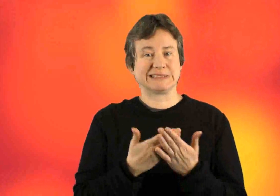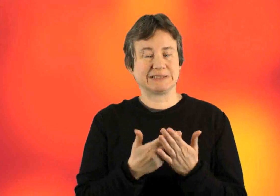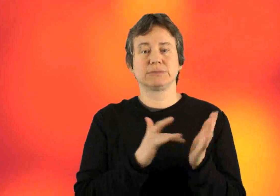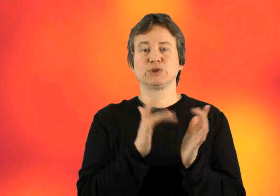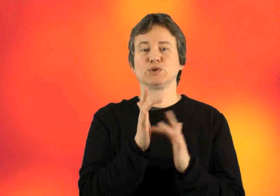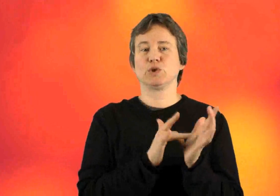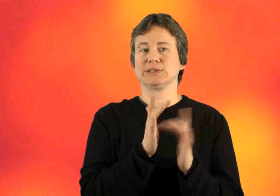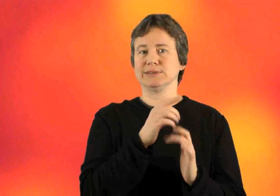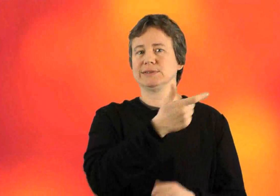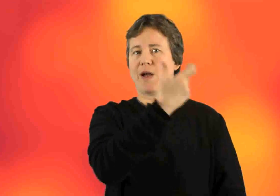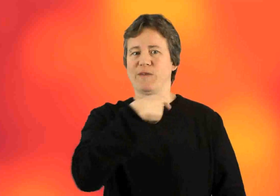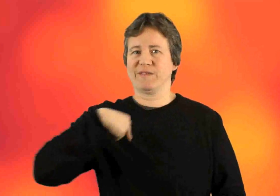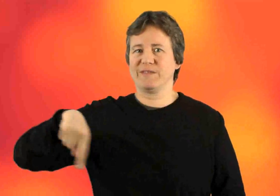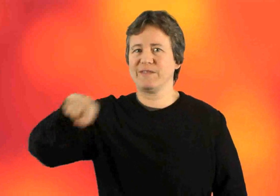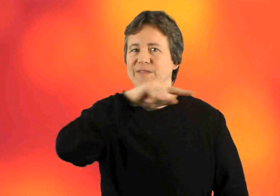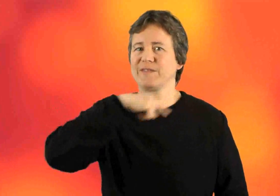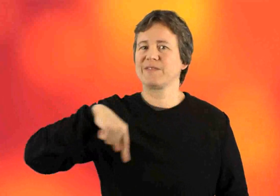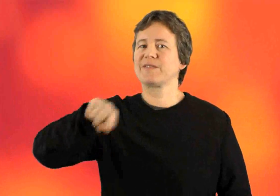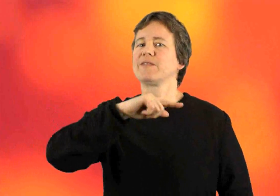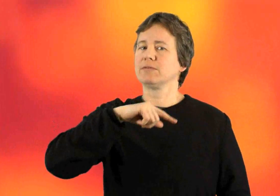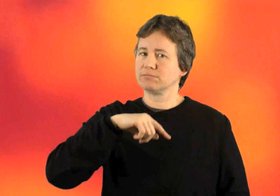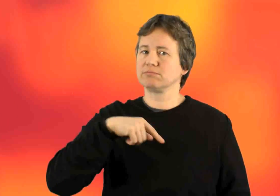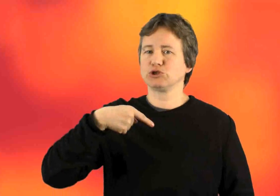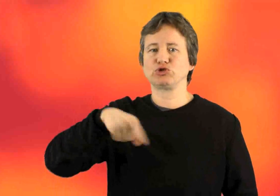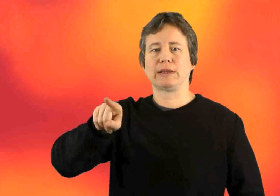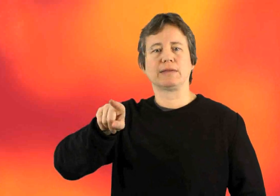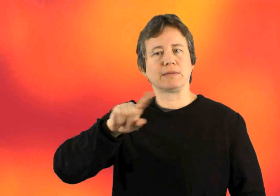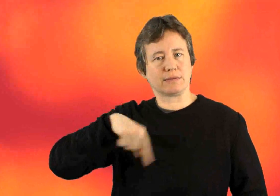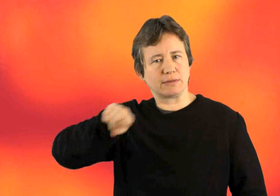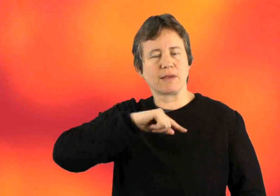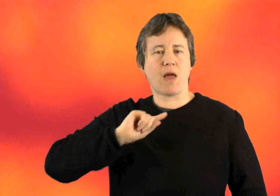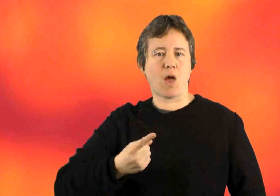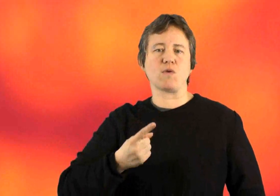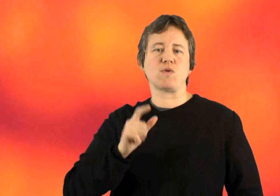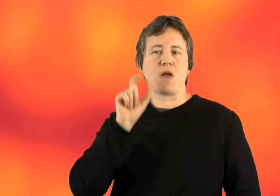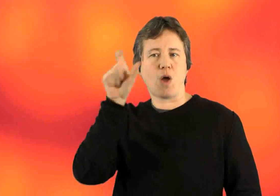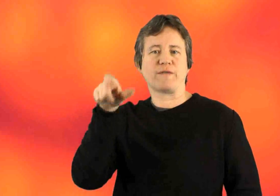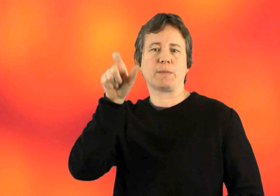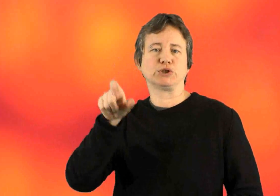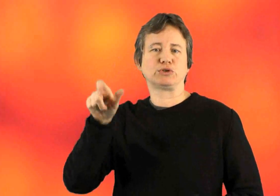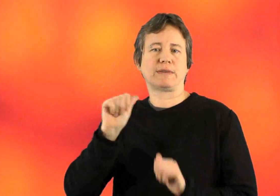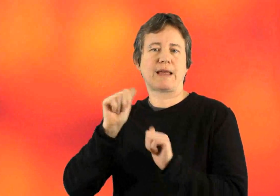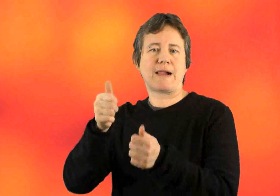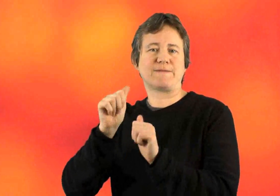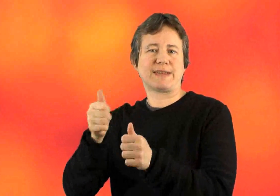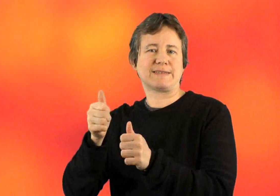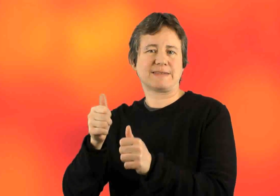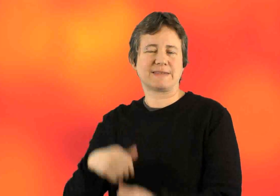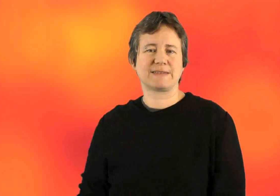Deshalb sagt uns Jesus Wir sollen genauso hin gehen und den Menschen helfen